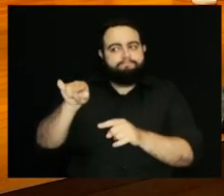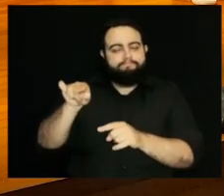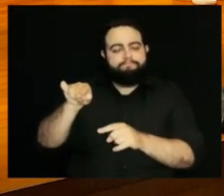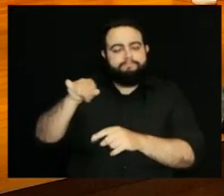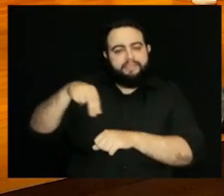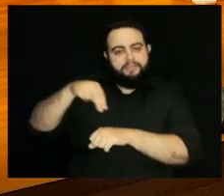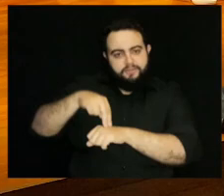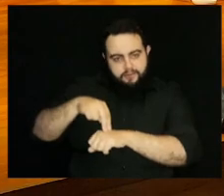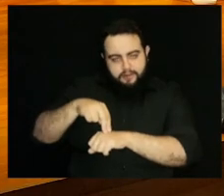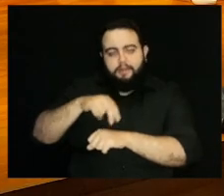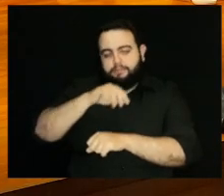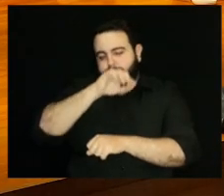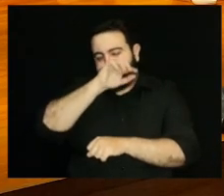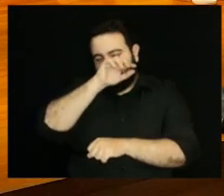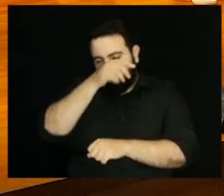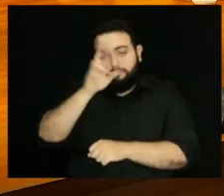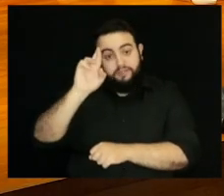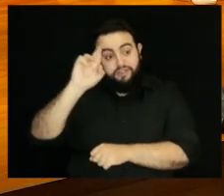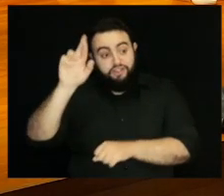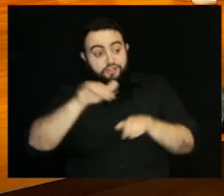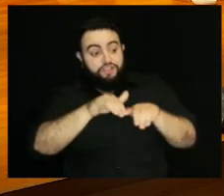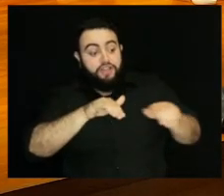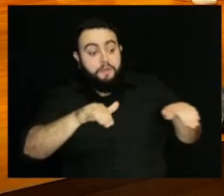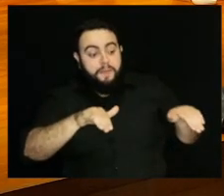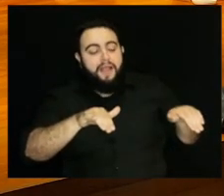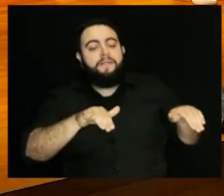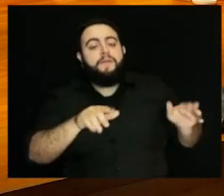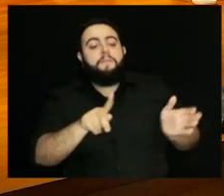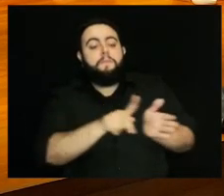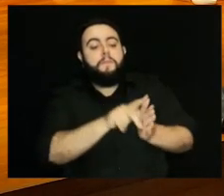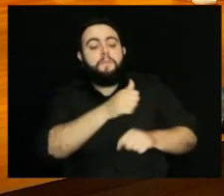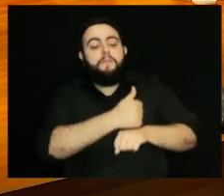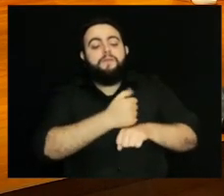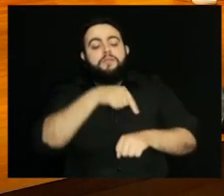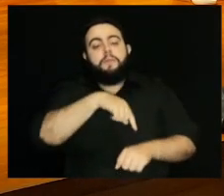musical chamava os maestros da Rádio aqui de Porto Alegre dizia: Ó essas são as músicas que